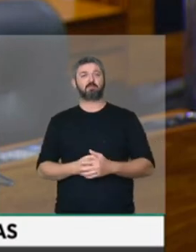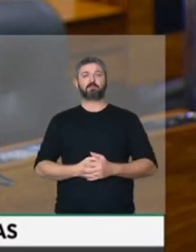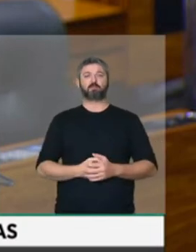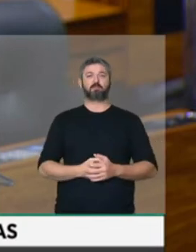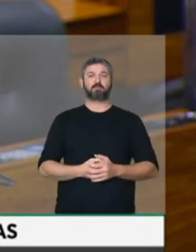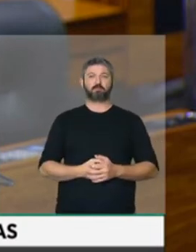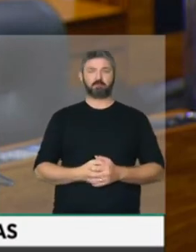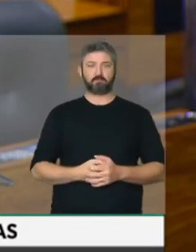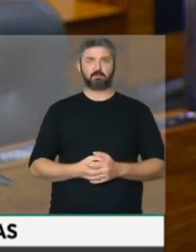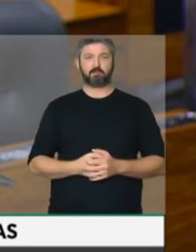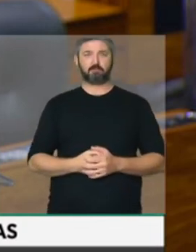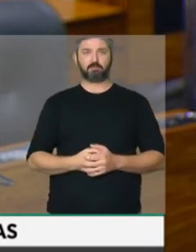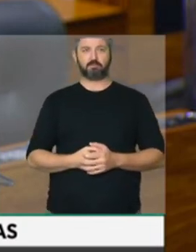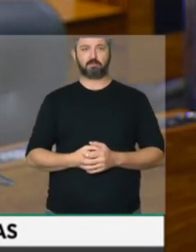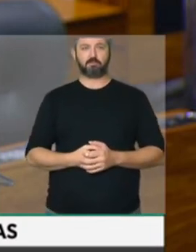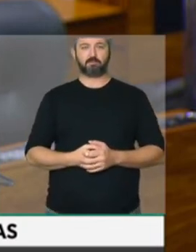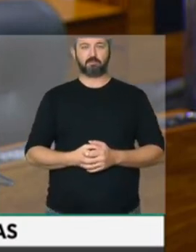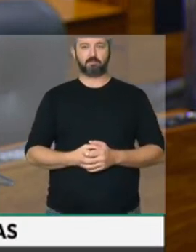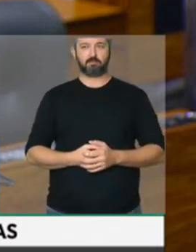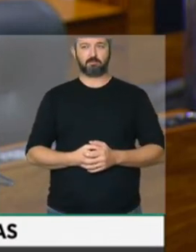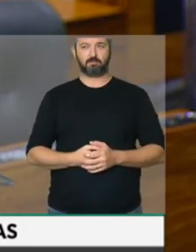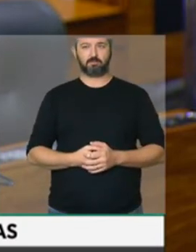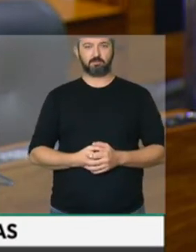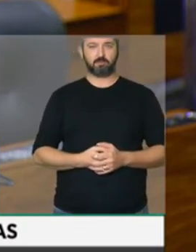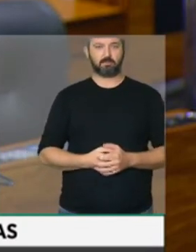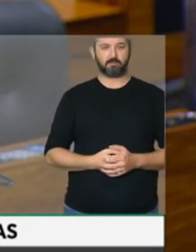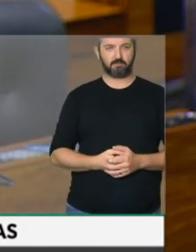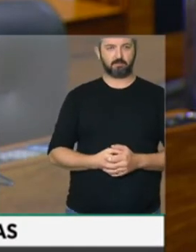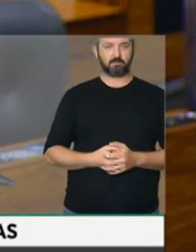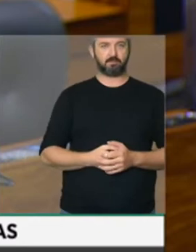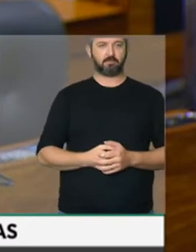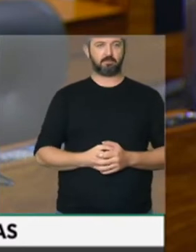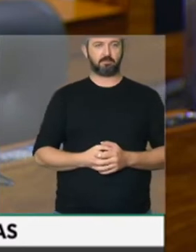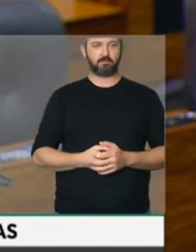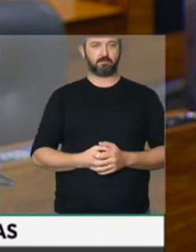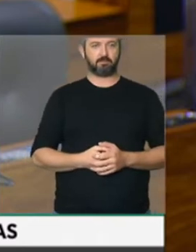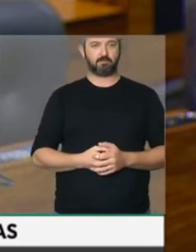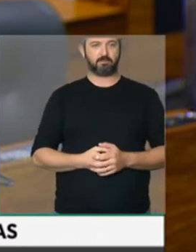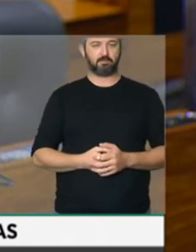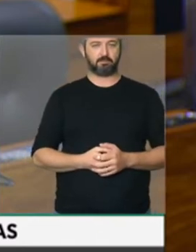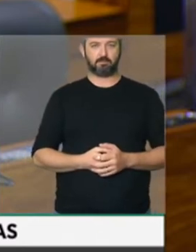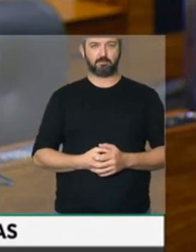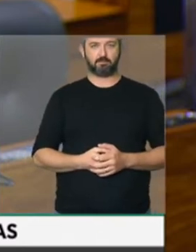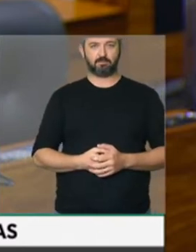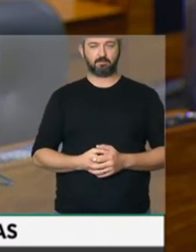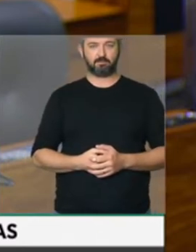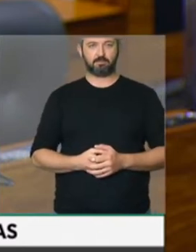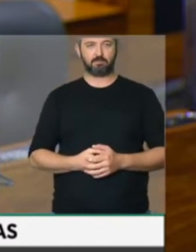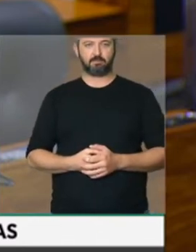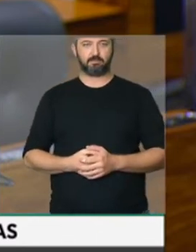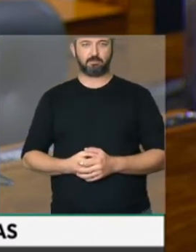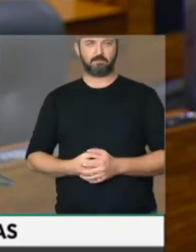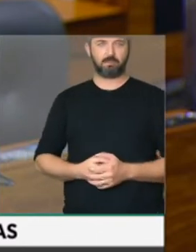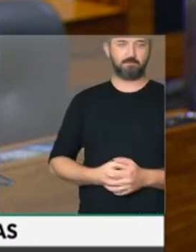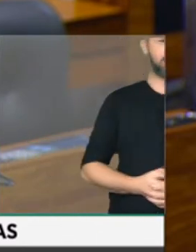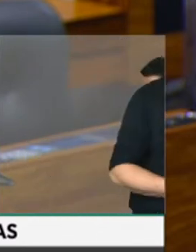PROGRAMA DE UNIVERSALIZAÇÃO QUE FOI O LUZ PARA TODOS... NA ÉPOCA DO GOVERNO DO PRESIDENTE LULA. VENDER A ELETROBRAS... É UM DURÍSSIMO